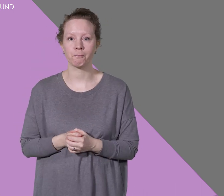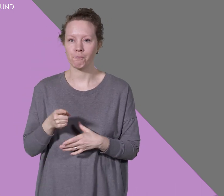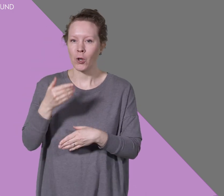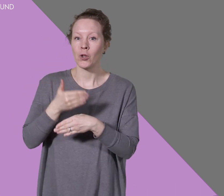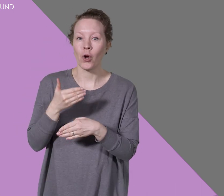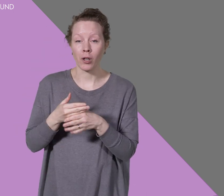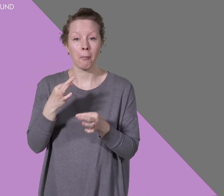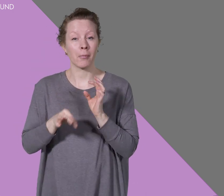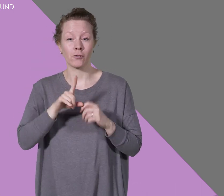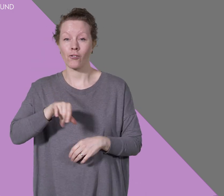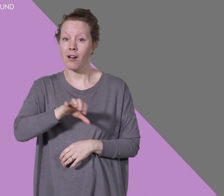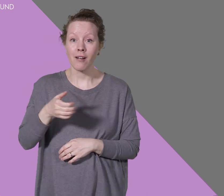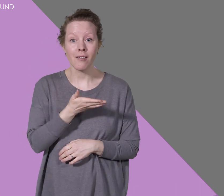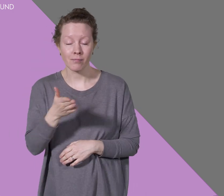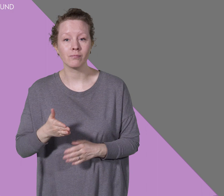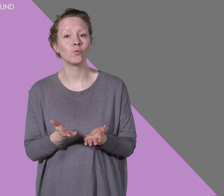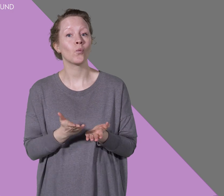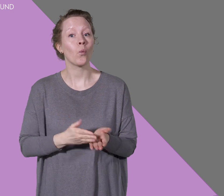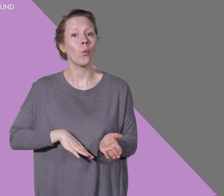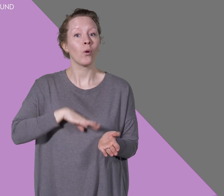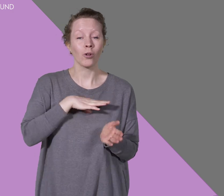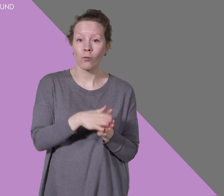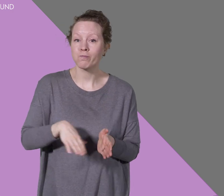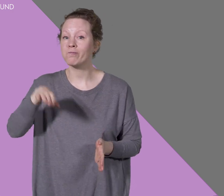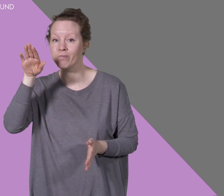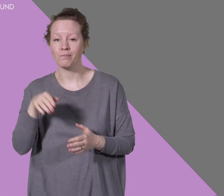Föreställningen passar alla rån skolåldern och uppåt.